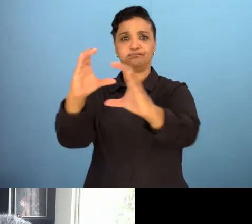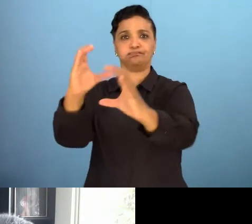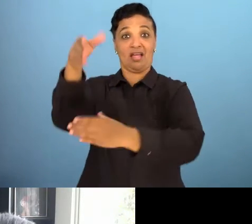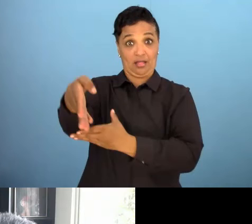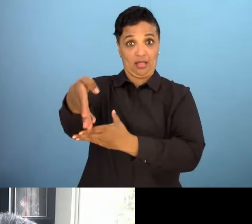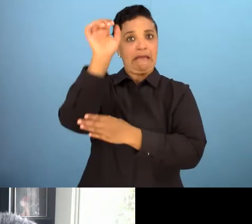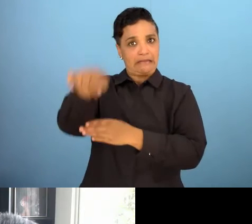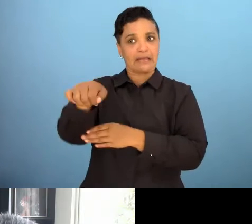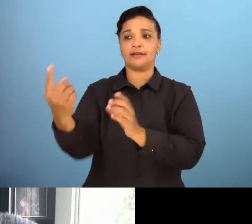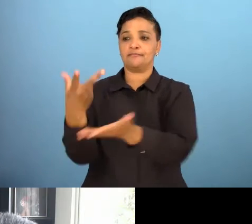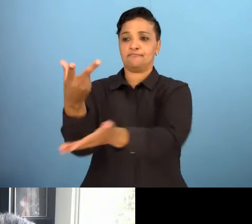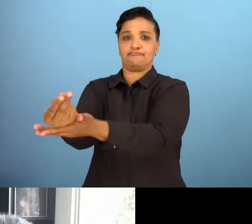en áreas rurales o áreas difíciles. Se deben considerar unidades móviles para llegar a personas con